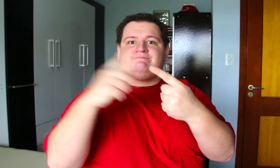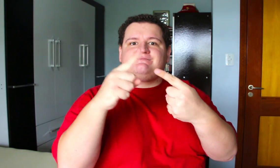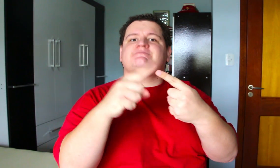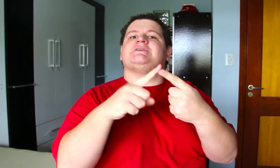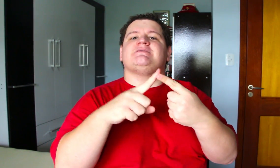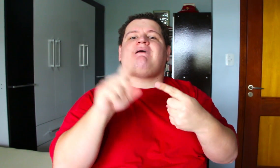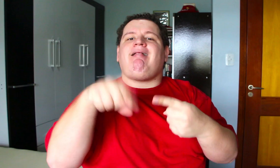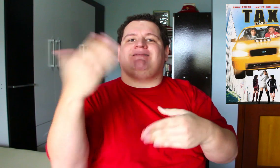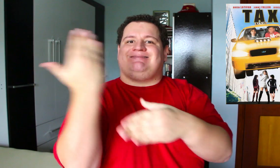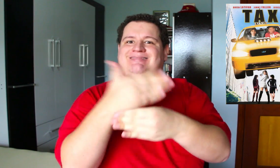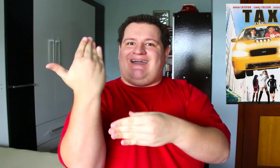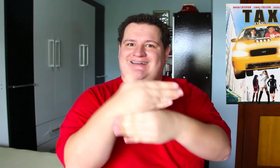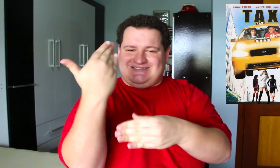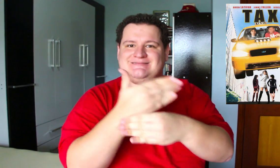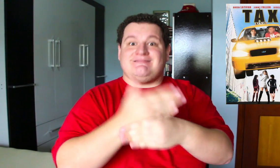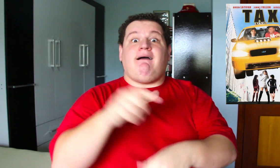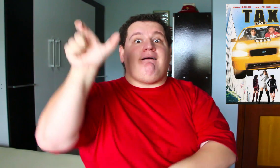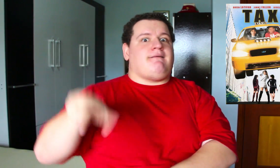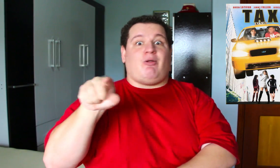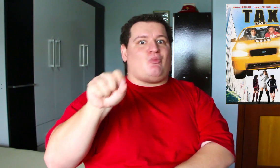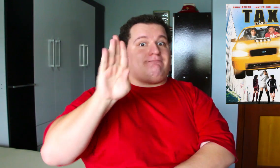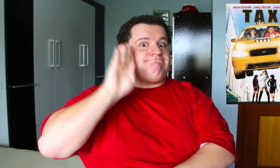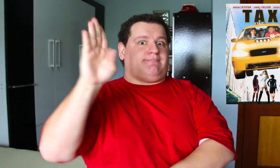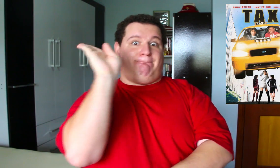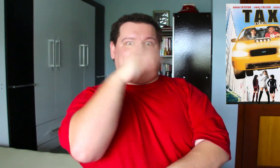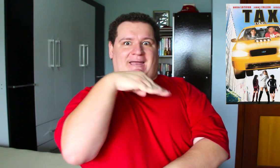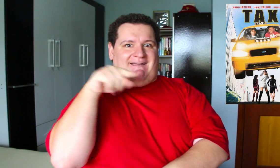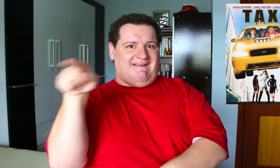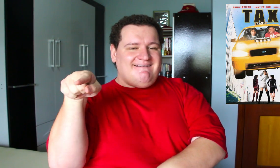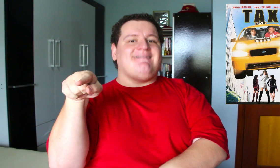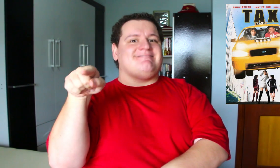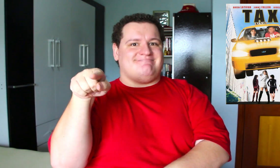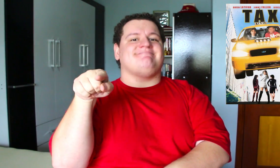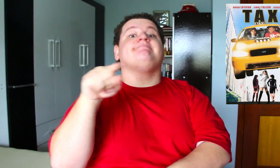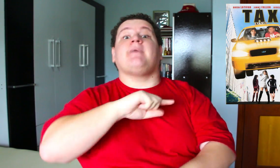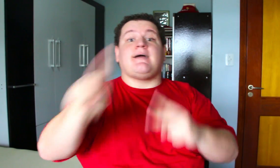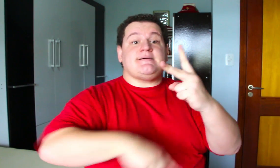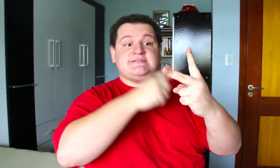primeiro foi em Táxi como vilã e